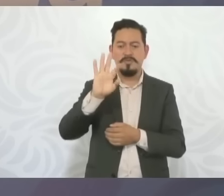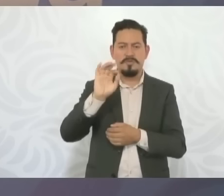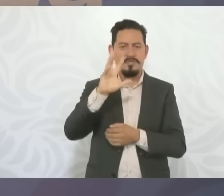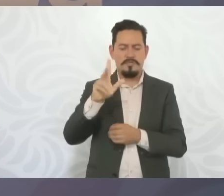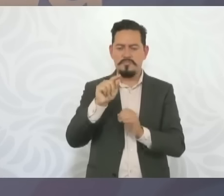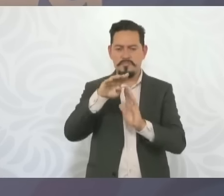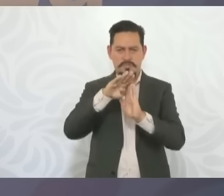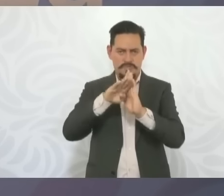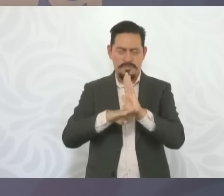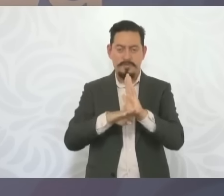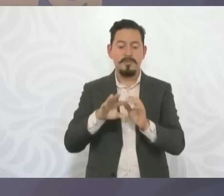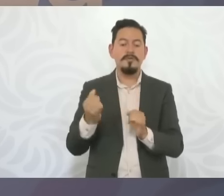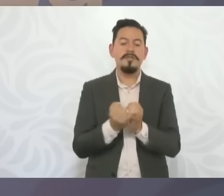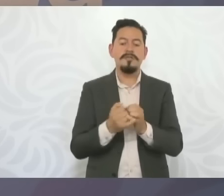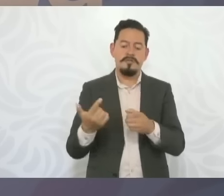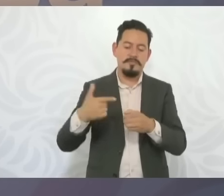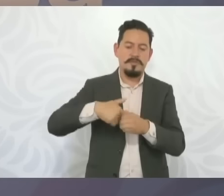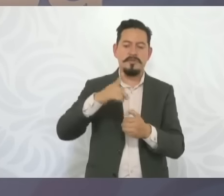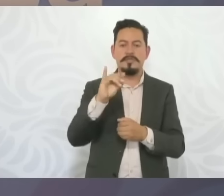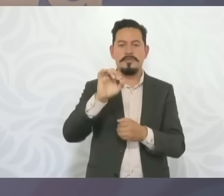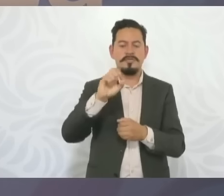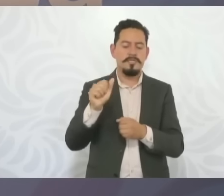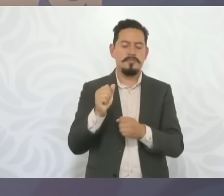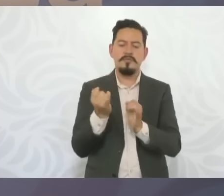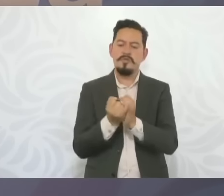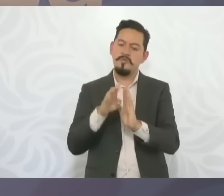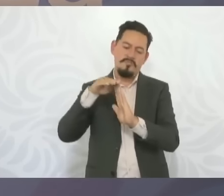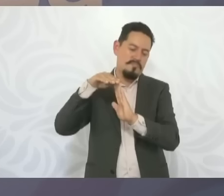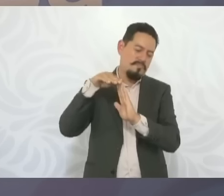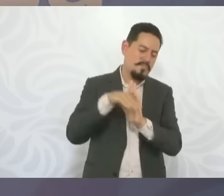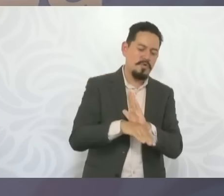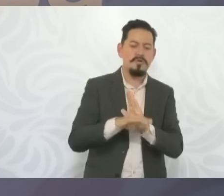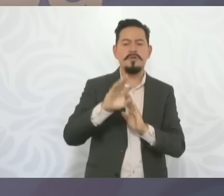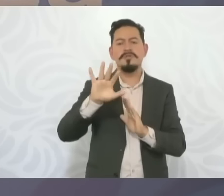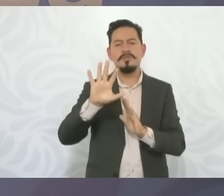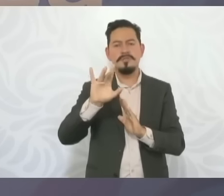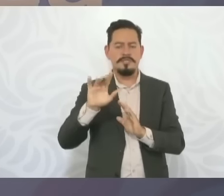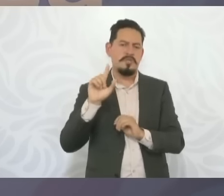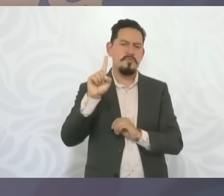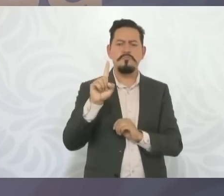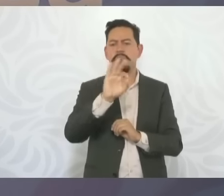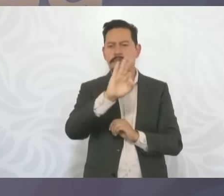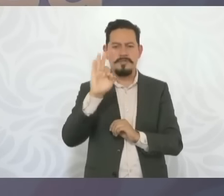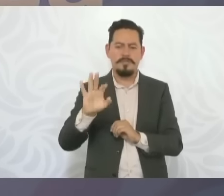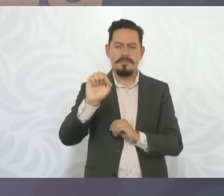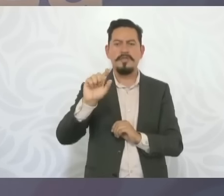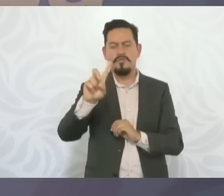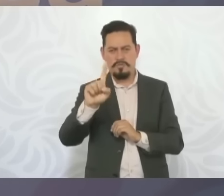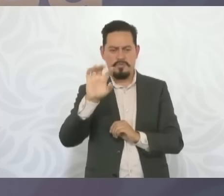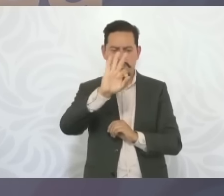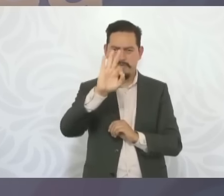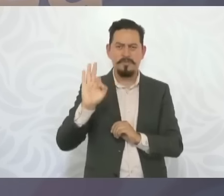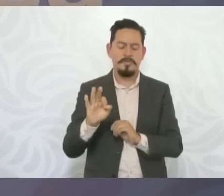diésel y de gasolina se desplomó en 61 y 51% respectivamente. A este declive productivo se